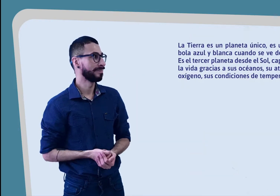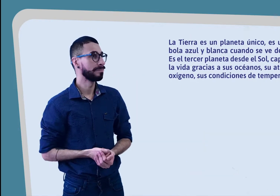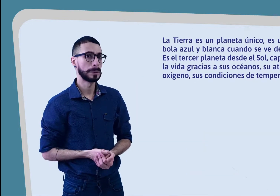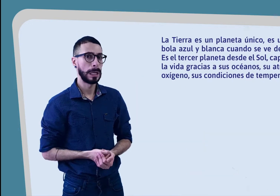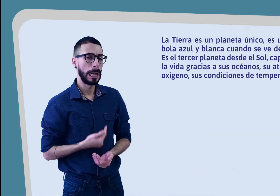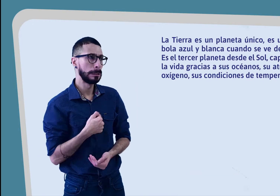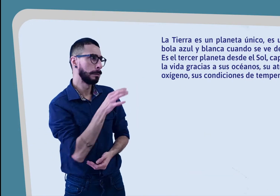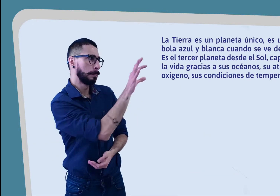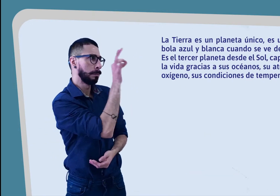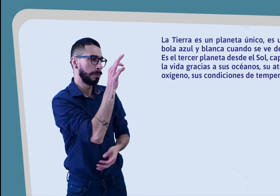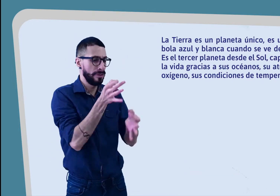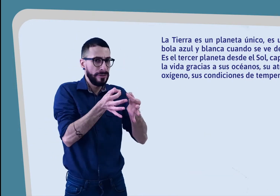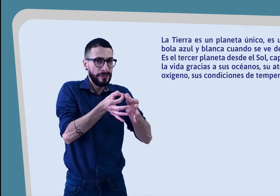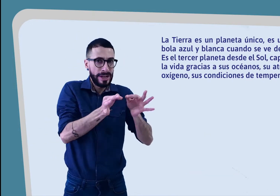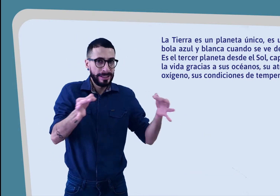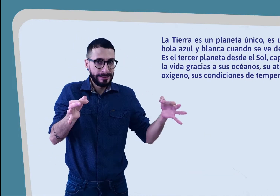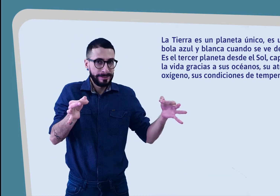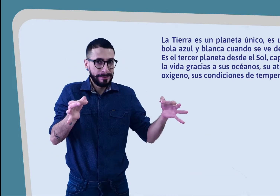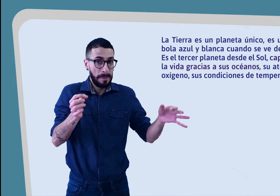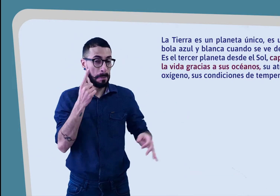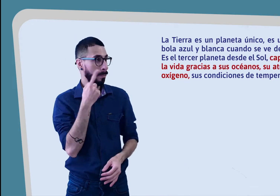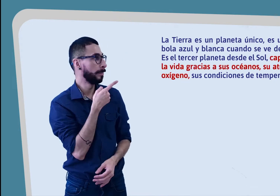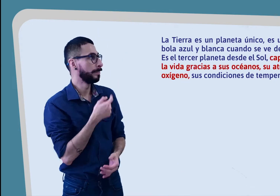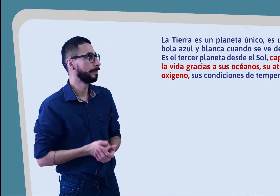Miren. De ahí, voy a seleccionar una frase, esta: